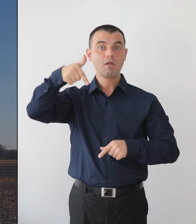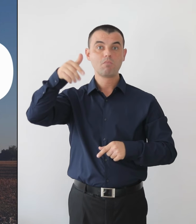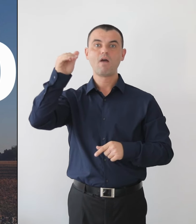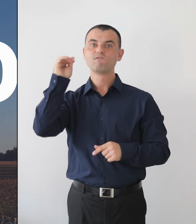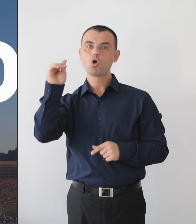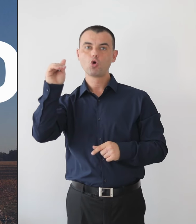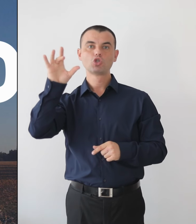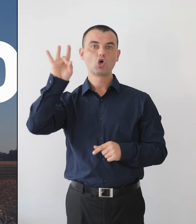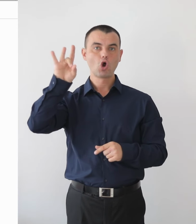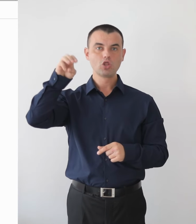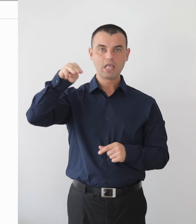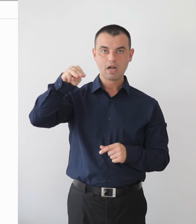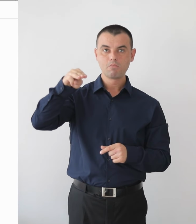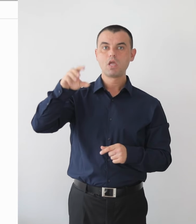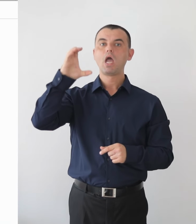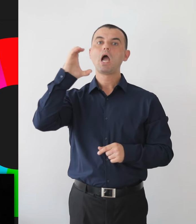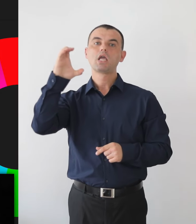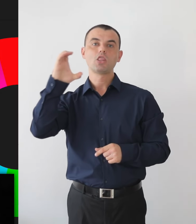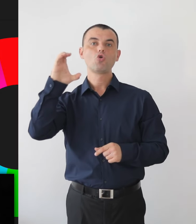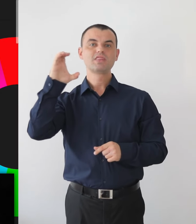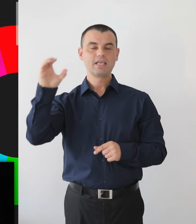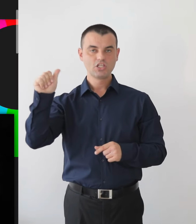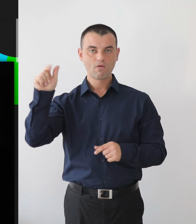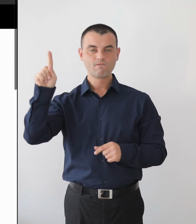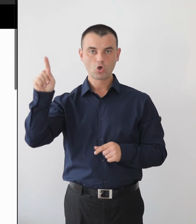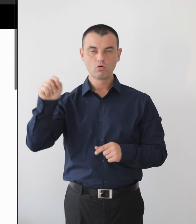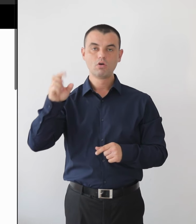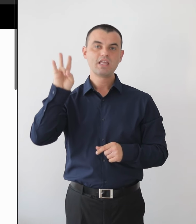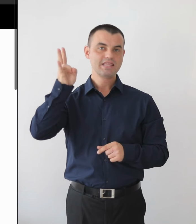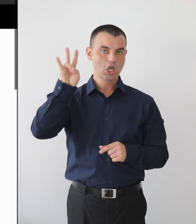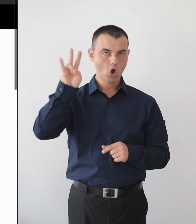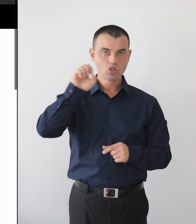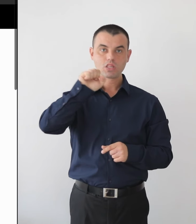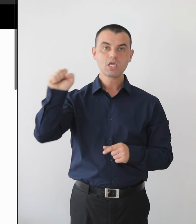Gimp, Photos, Raw Therapee, Canon digital photo professional,